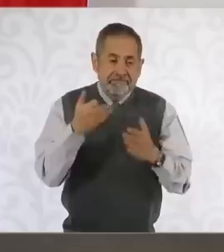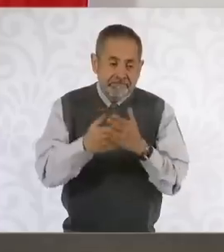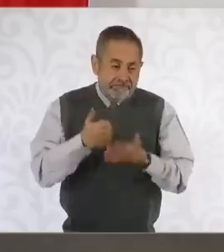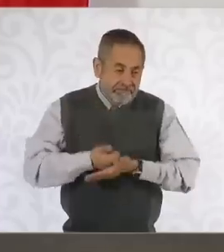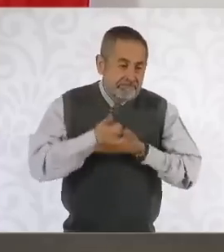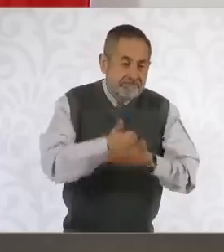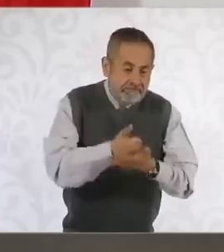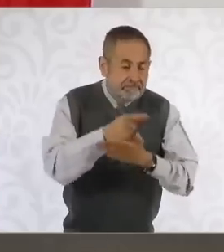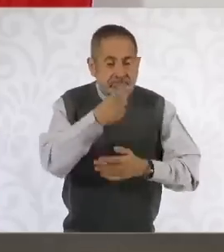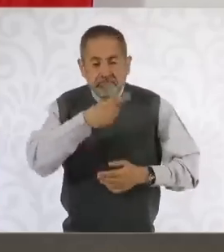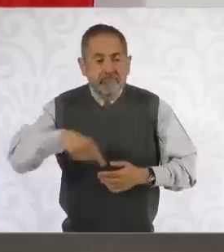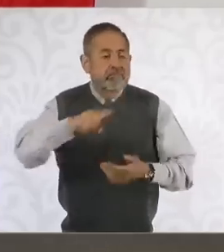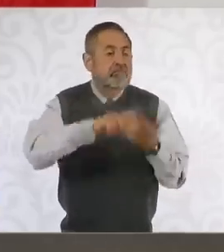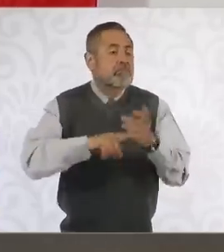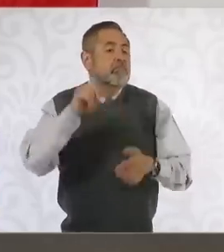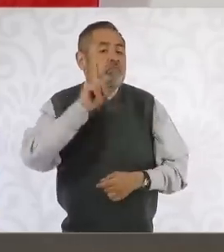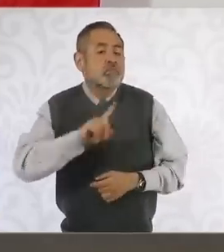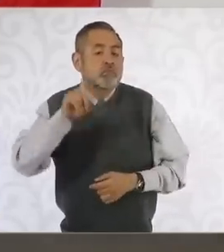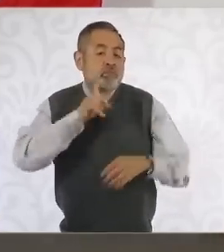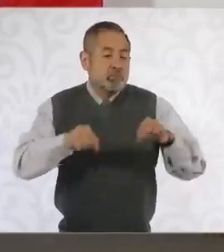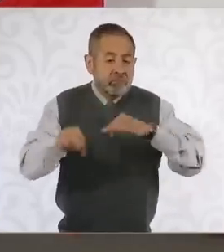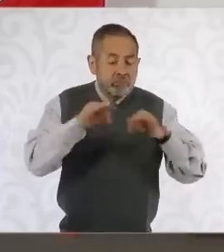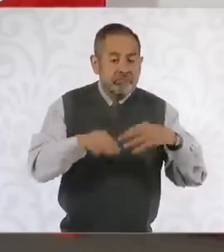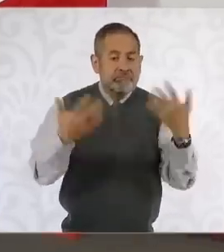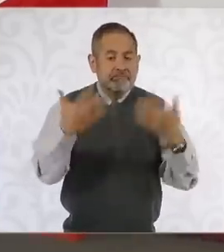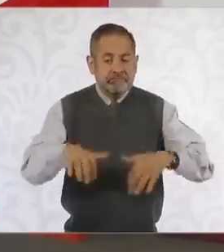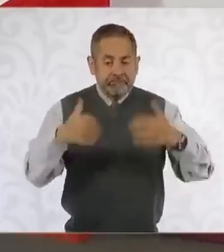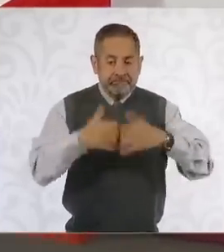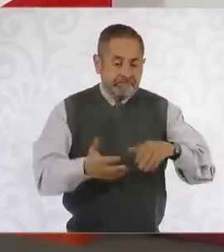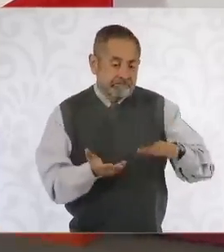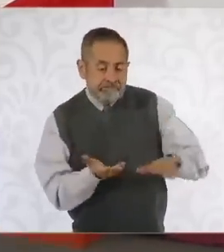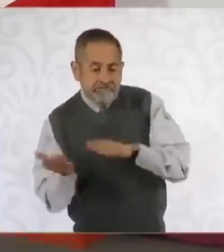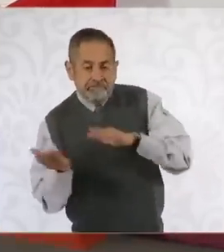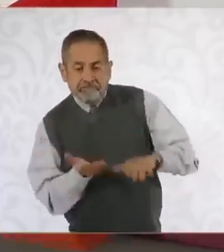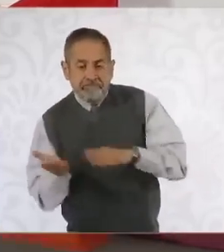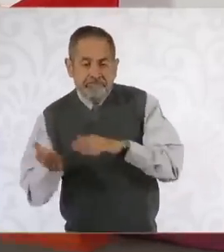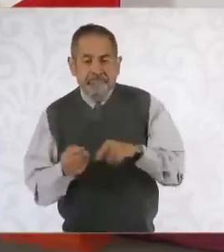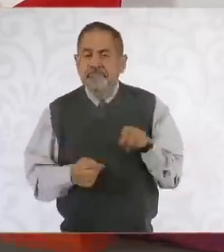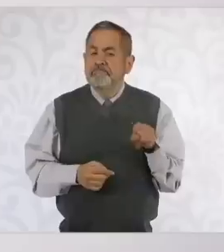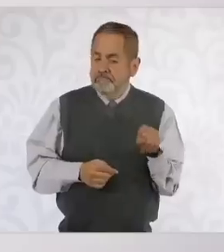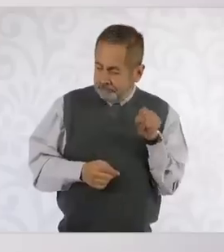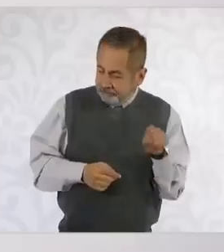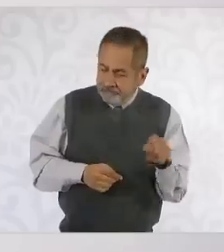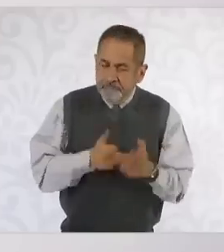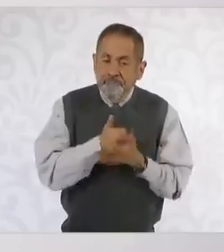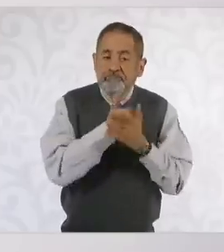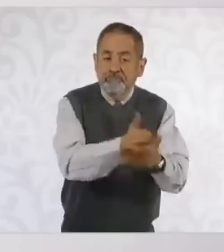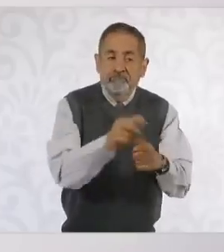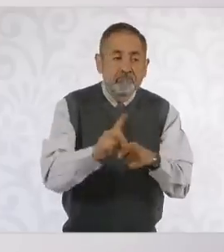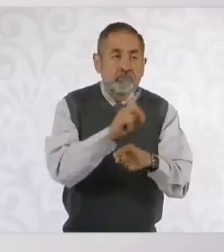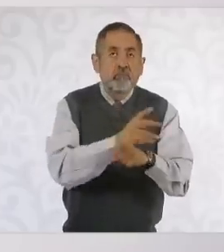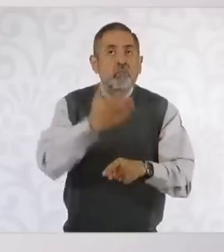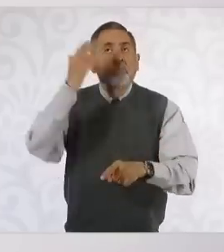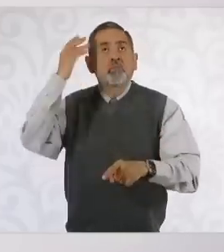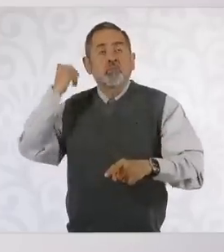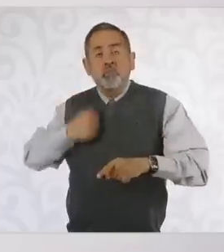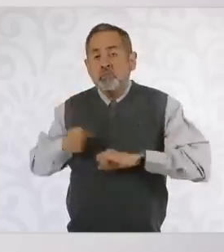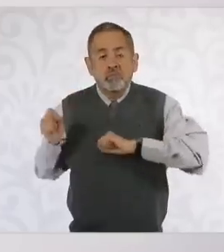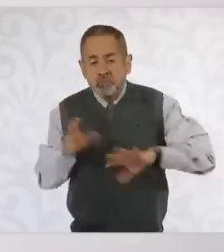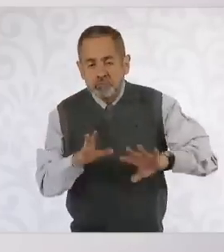que trabajan en la maquila Entonces estamos trabajando en en los centros de cuidado para